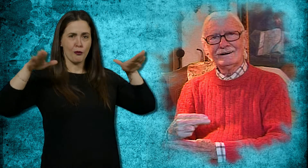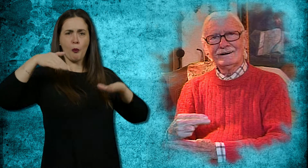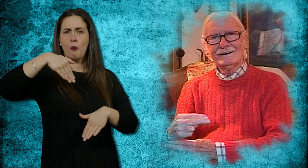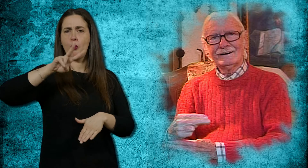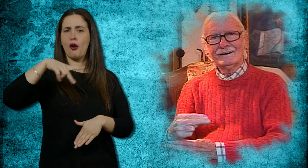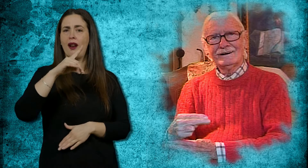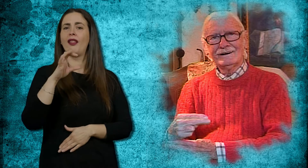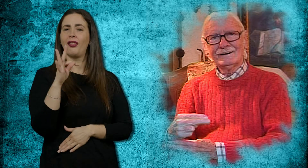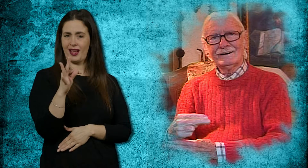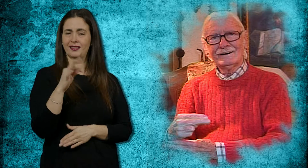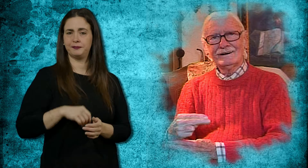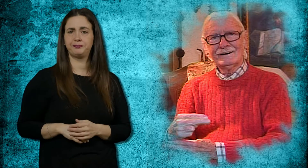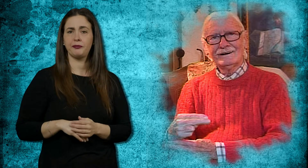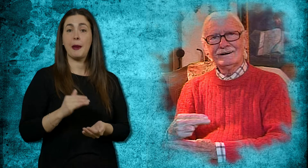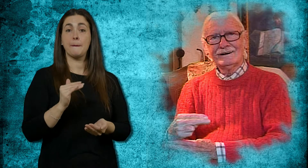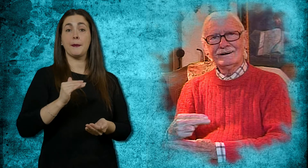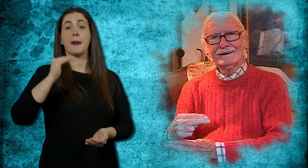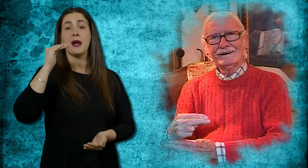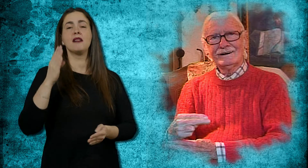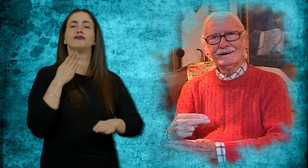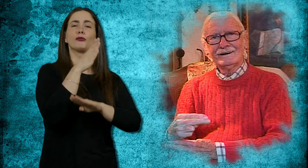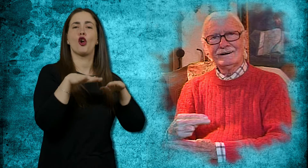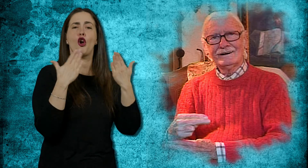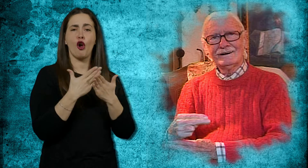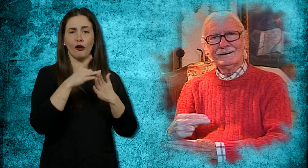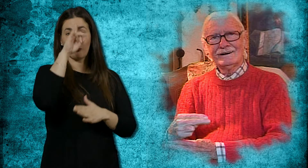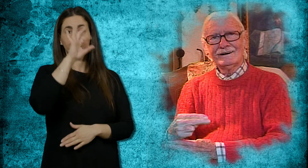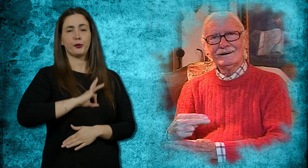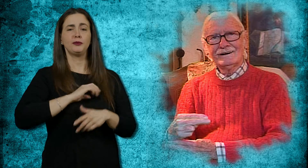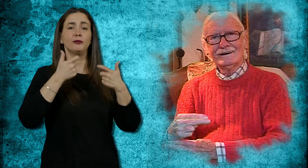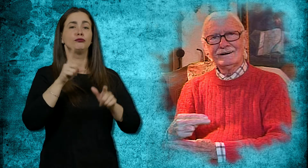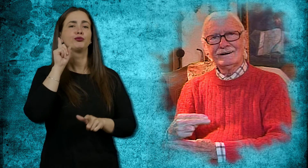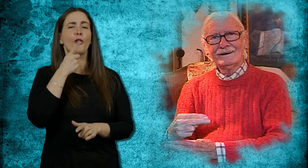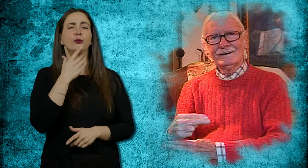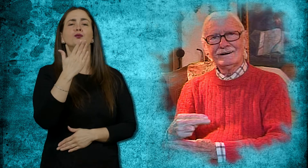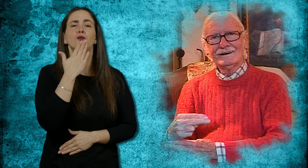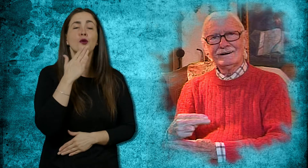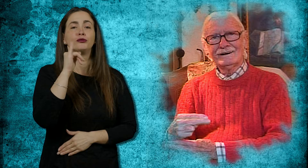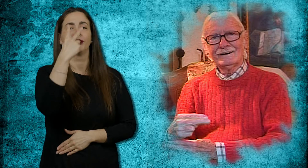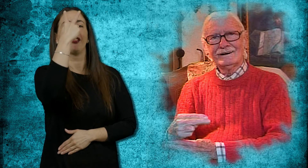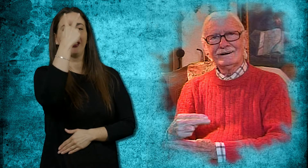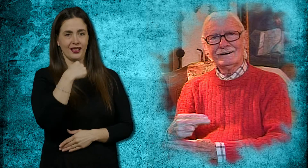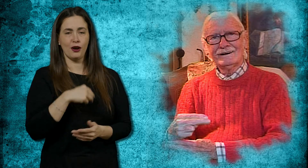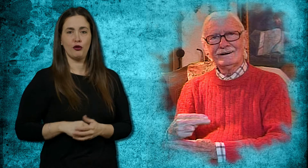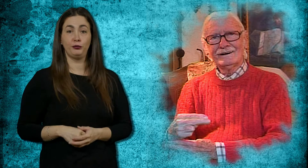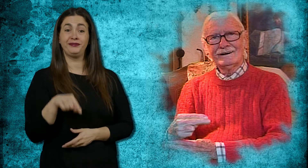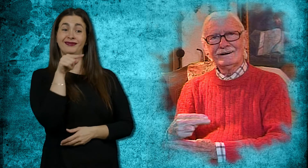i més tard va ingressar en el col·legi de la Puríssima de Sordmuts i cecs.